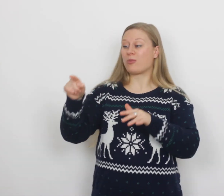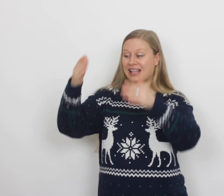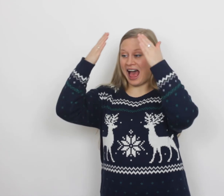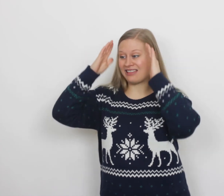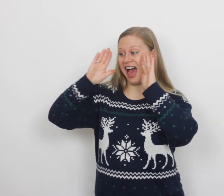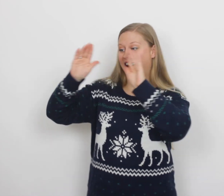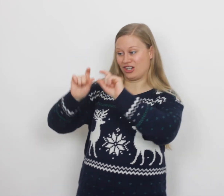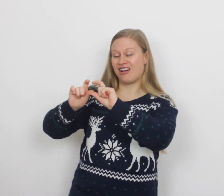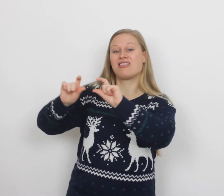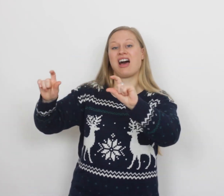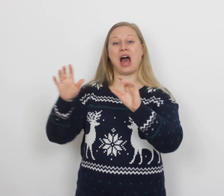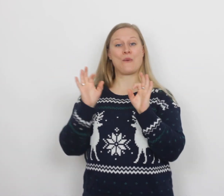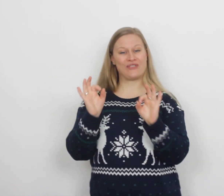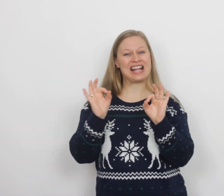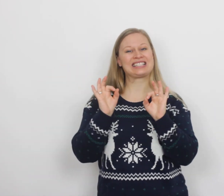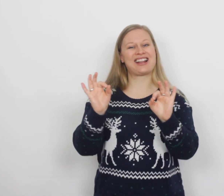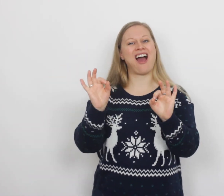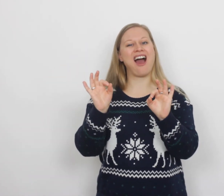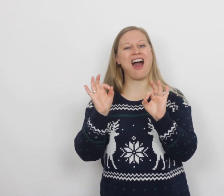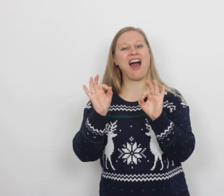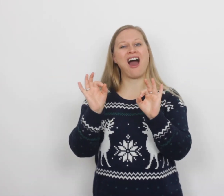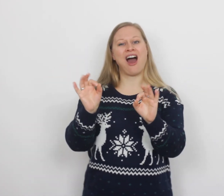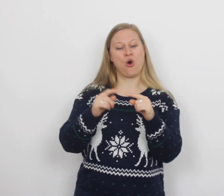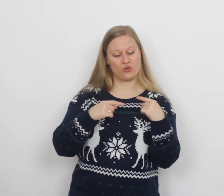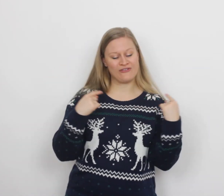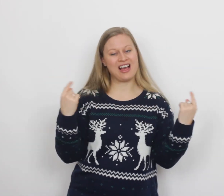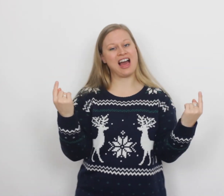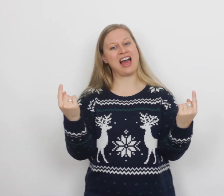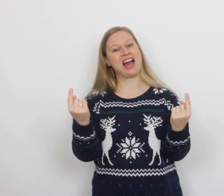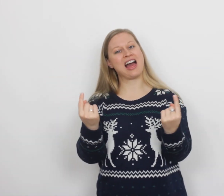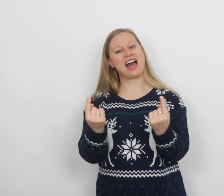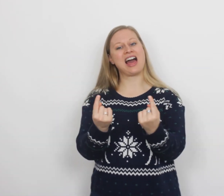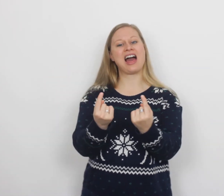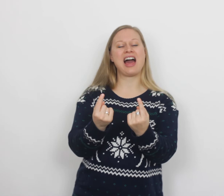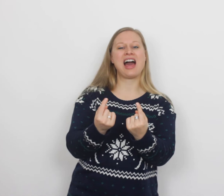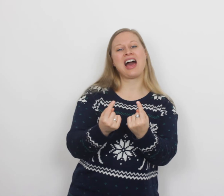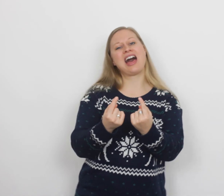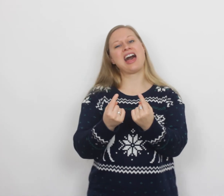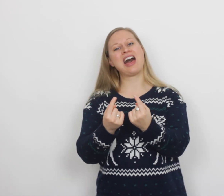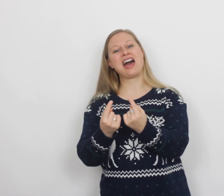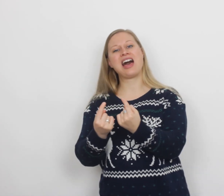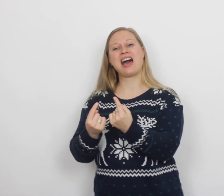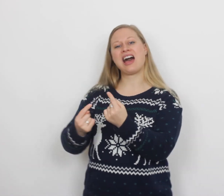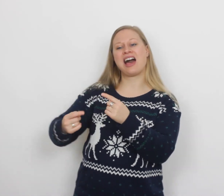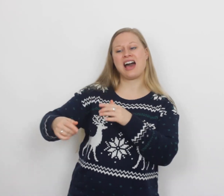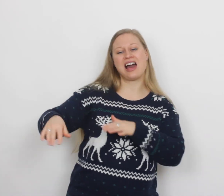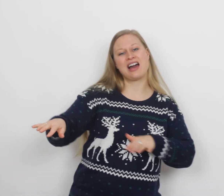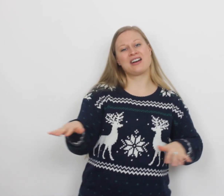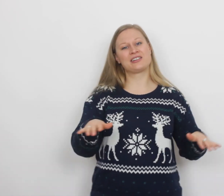Op Zijn heilige naam vertrouwen wij.